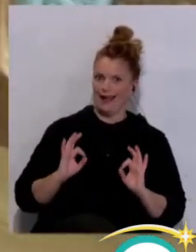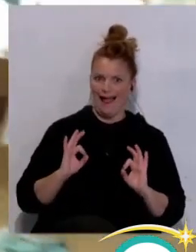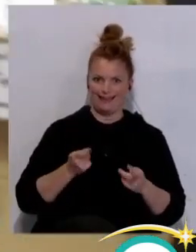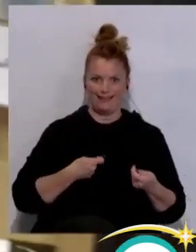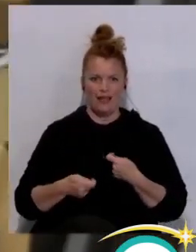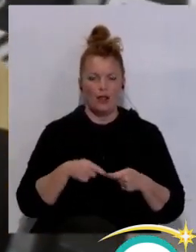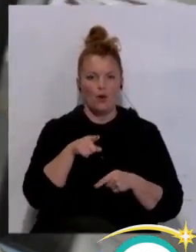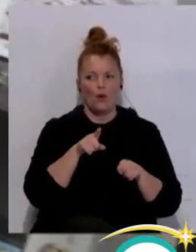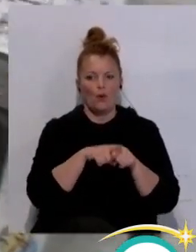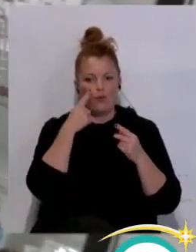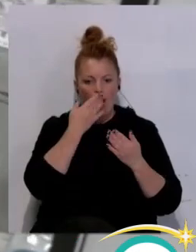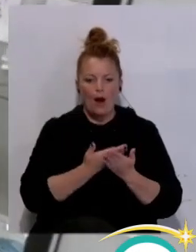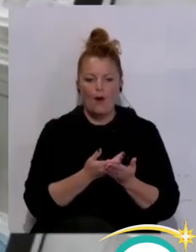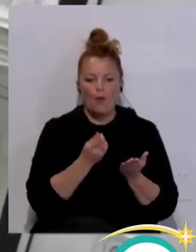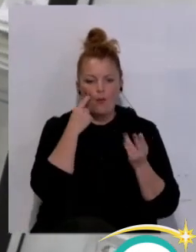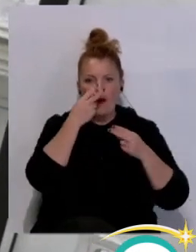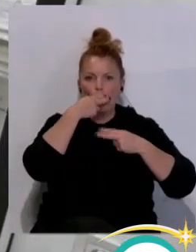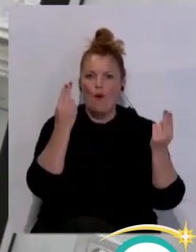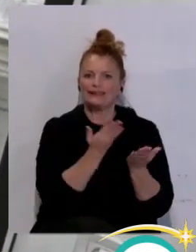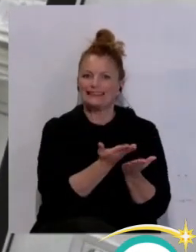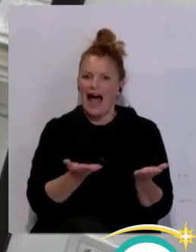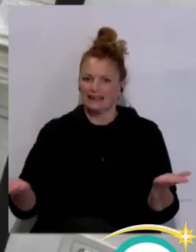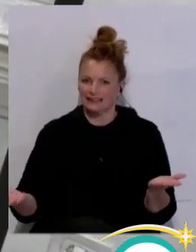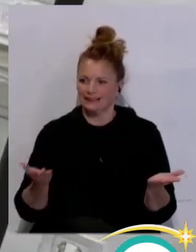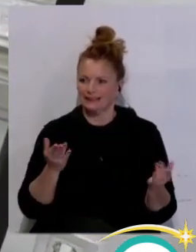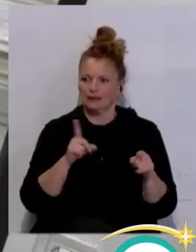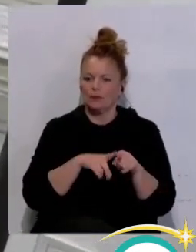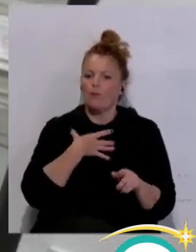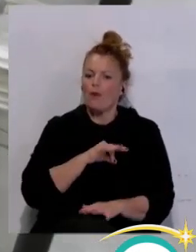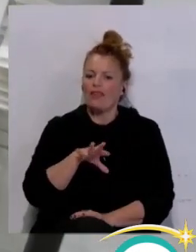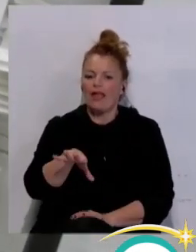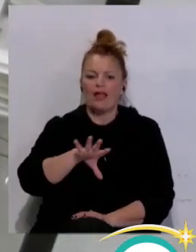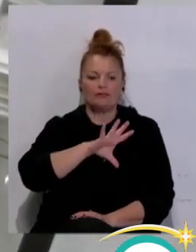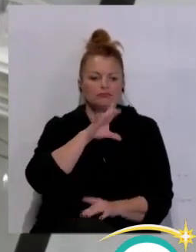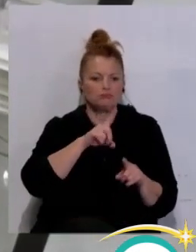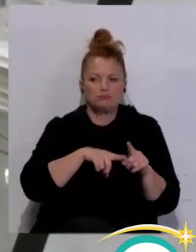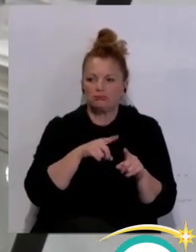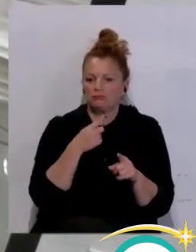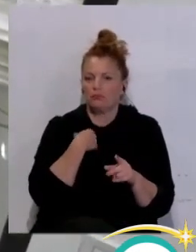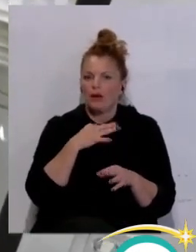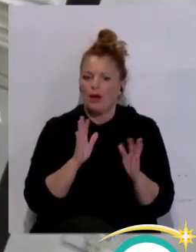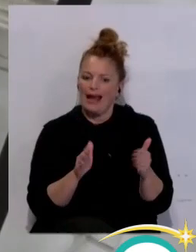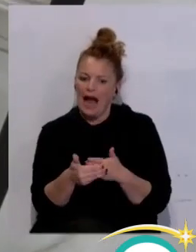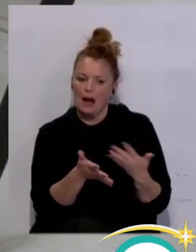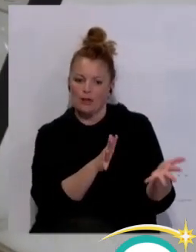muestrario más o menos de lo que de cómo se puede te puede quedar una de las de las caja Pero todo